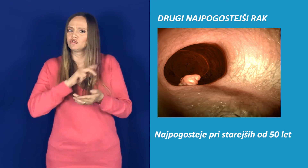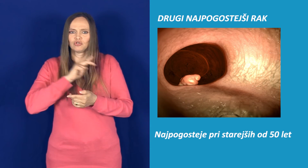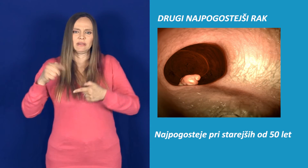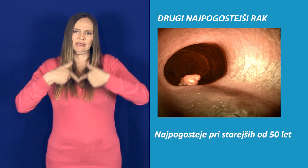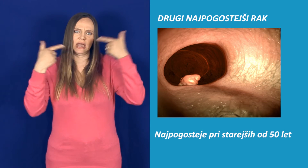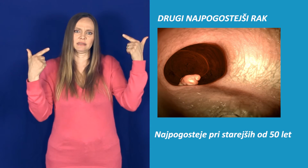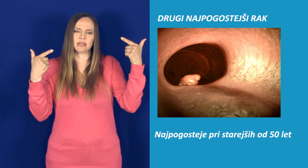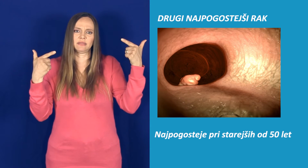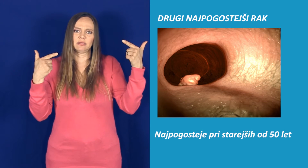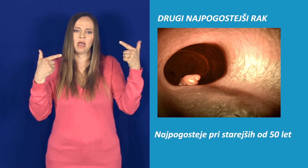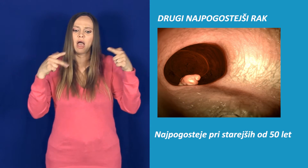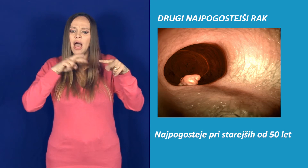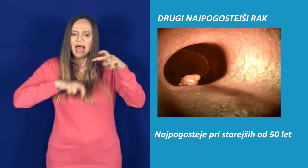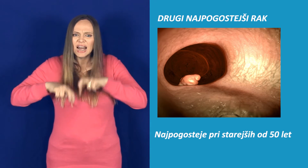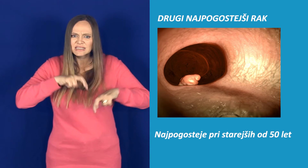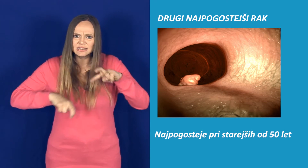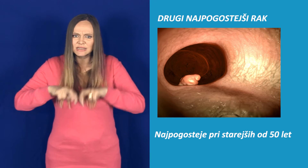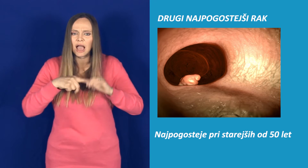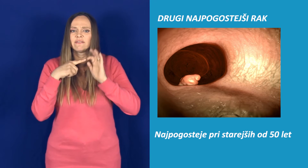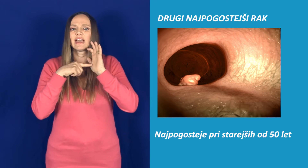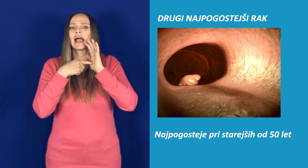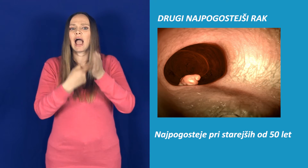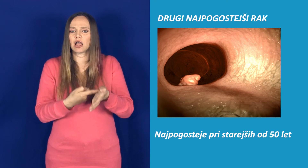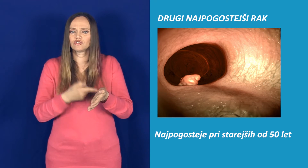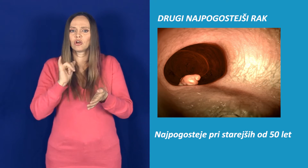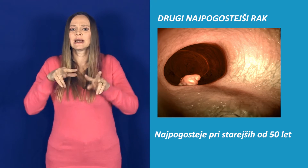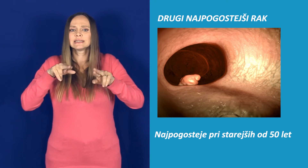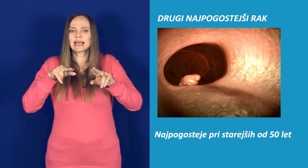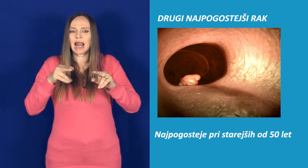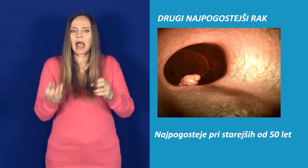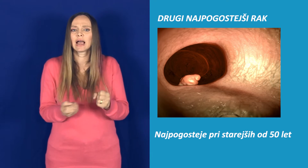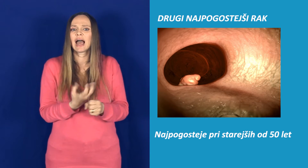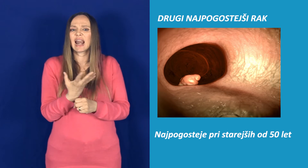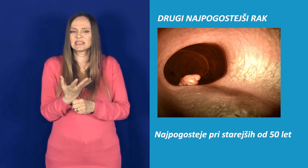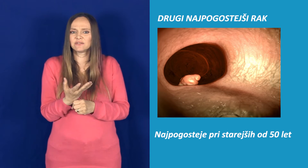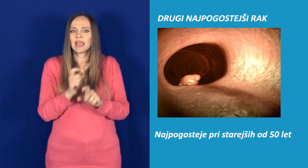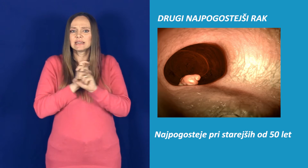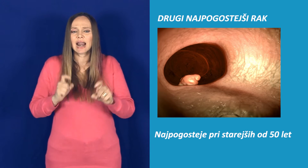Raziskave kažejo, da se rak razvije zaradi dednosti ali vpliva okolja.